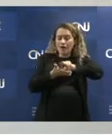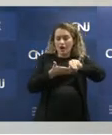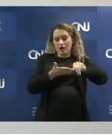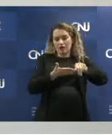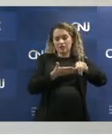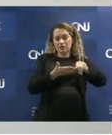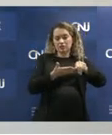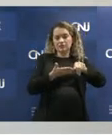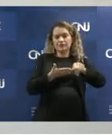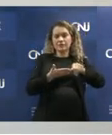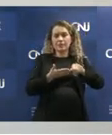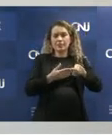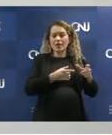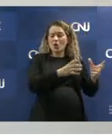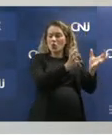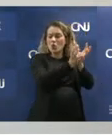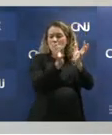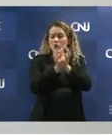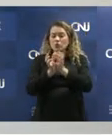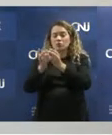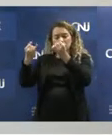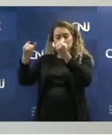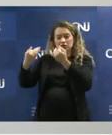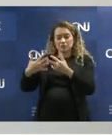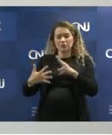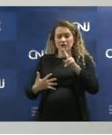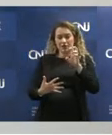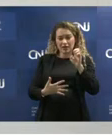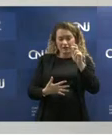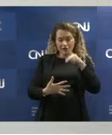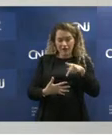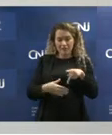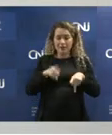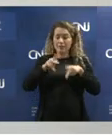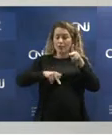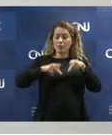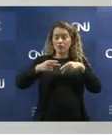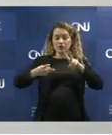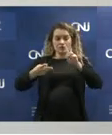que falam em nome dos heróis de seu lado da Web, que associam a população carcerária, compareceram.